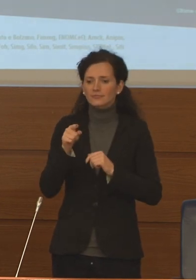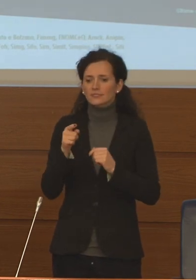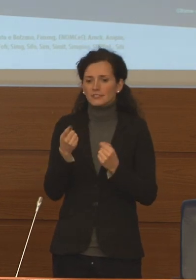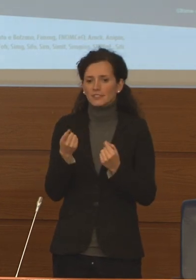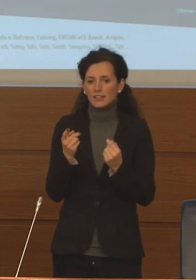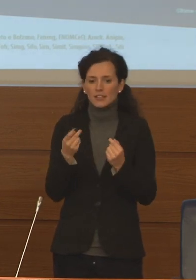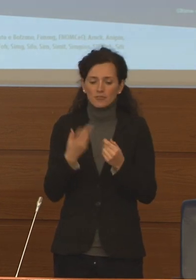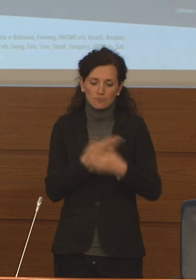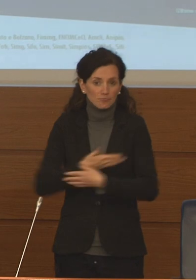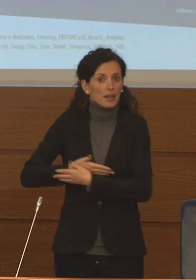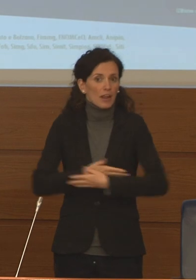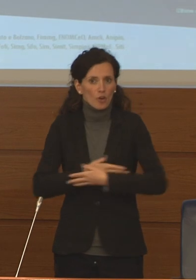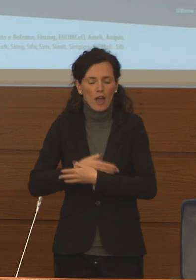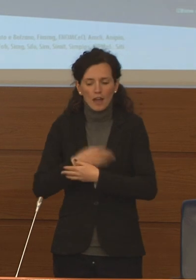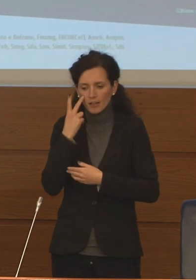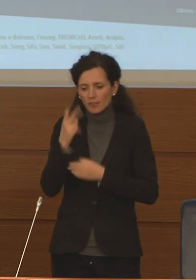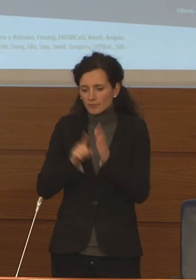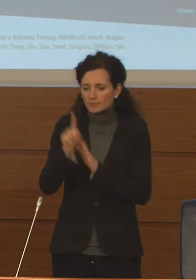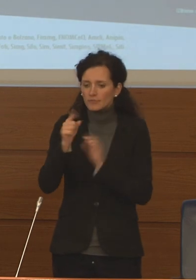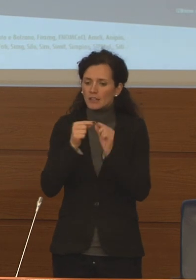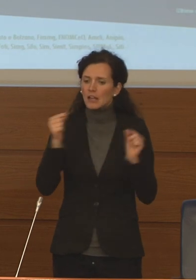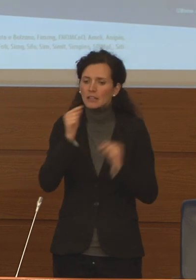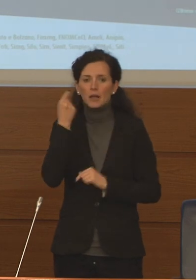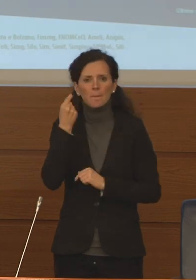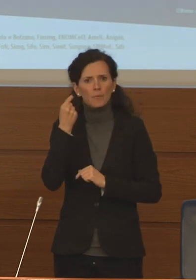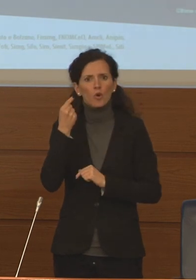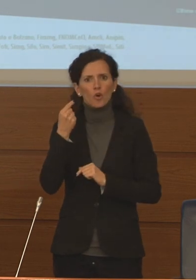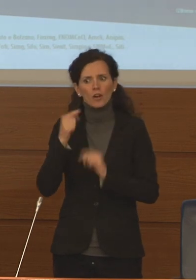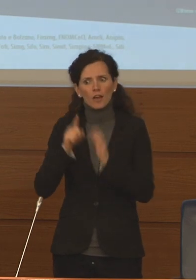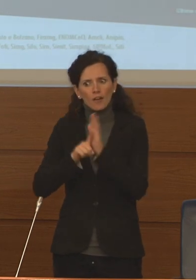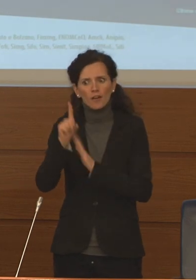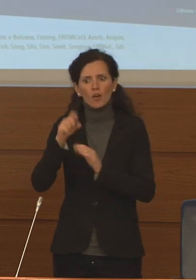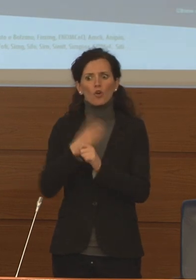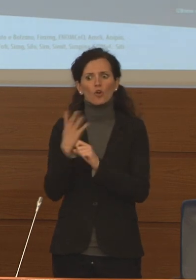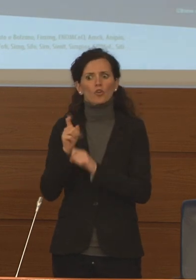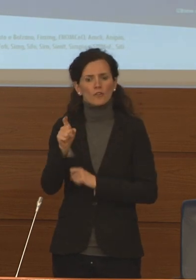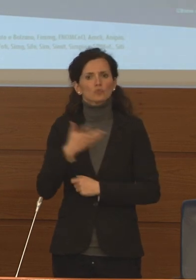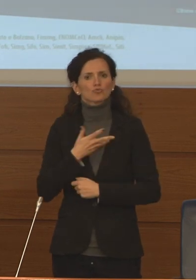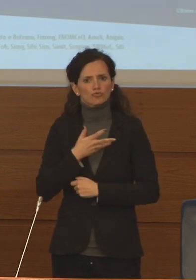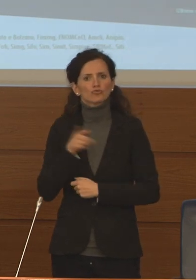e non è intubata, è una bambina che viene assistita, era già in un percorso di